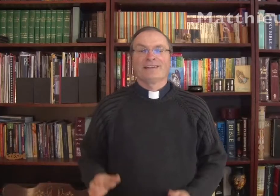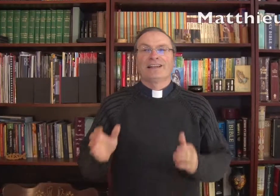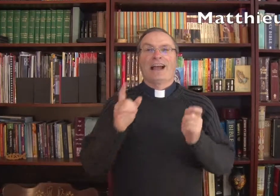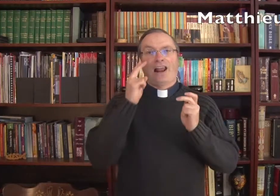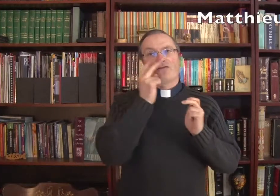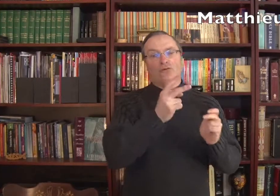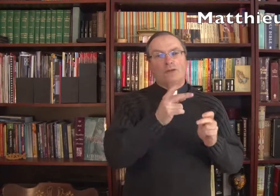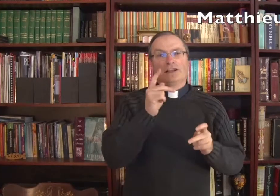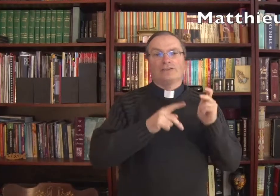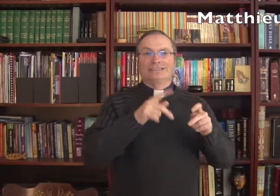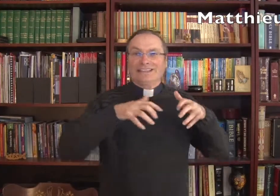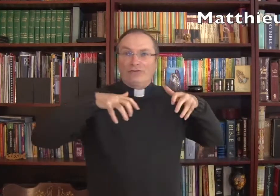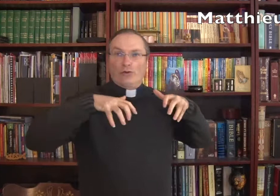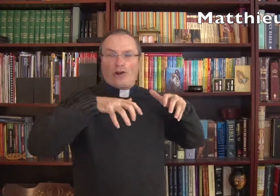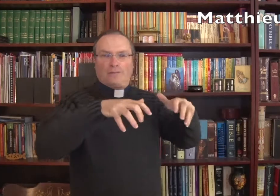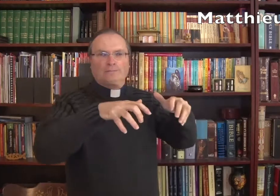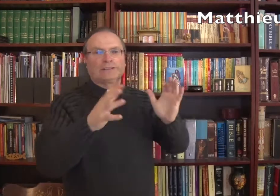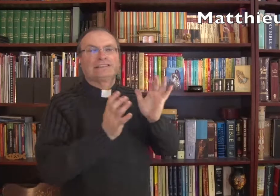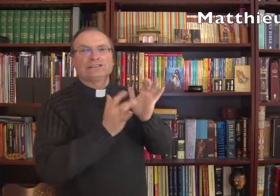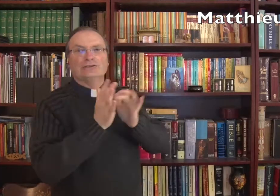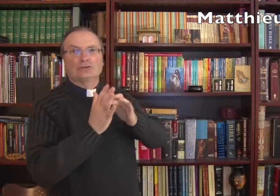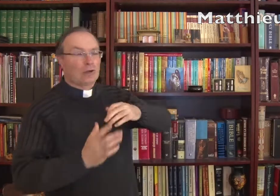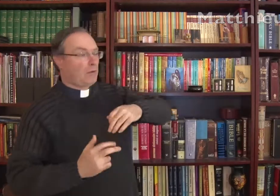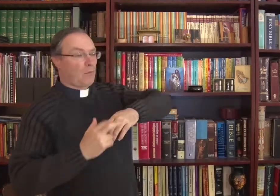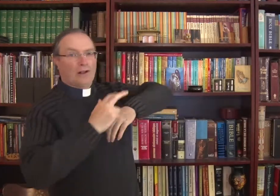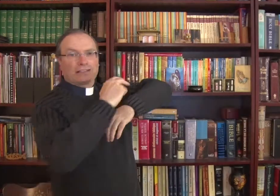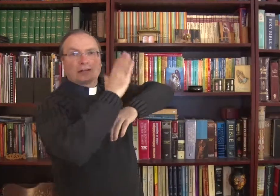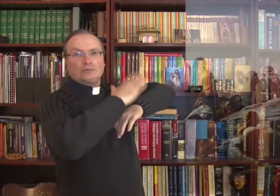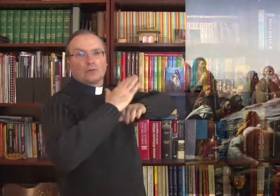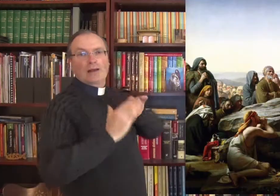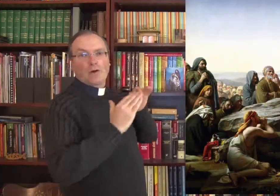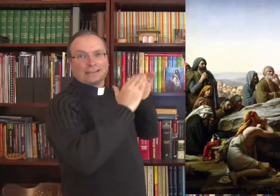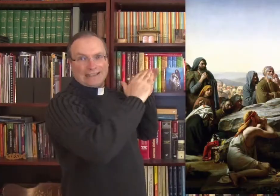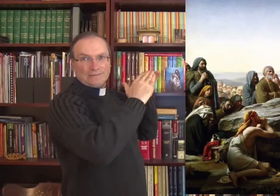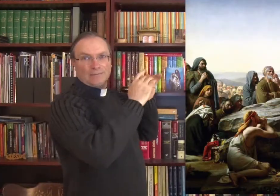À la vue de ces foules, Jésus monta sur la montagne.